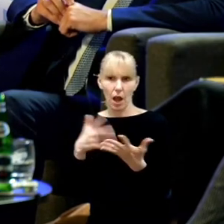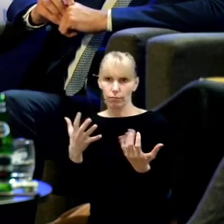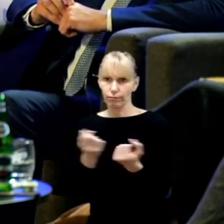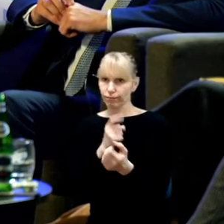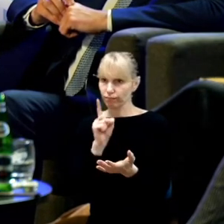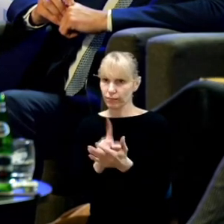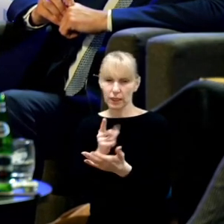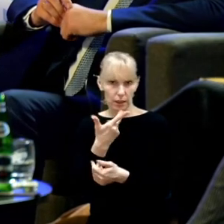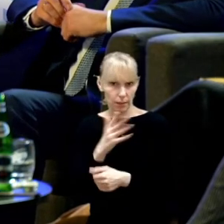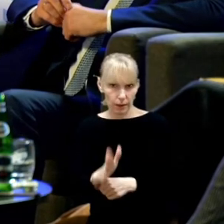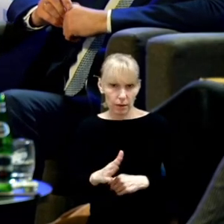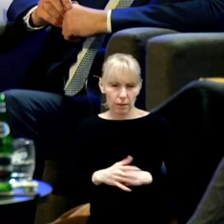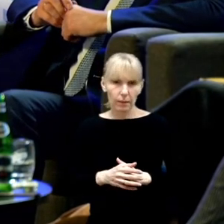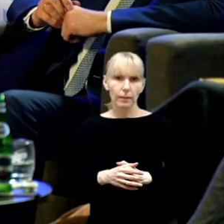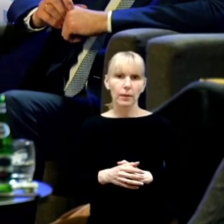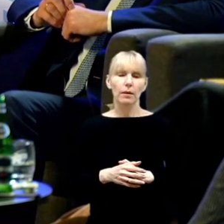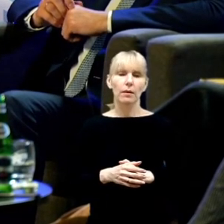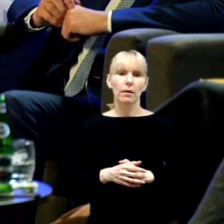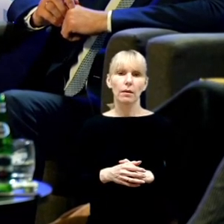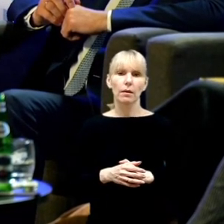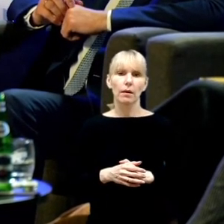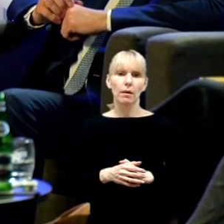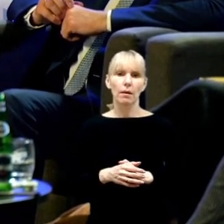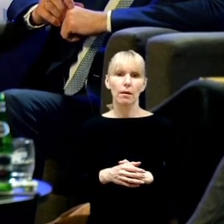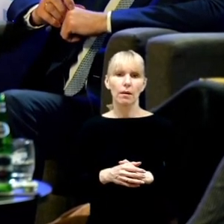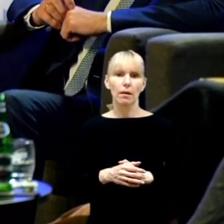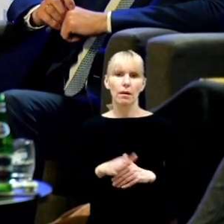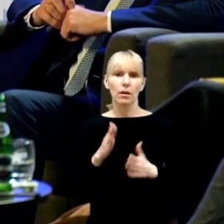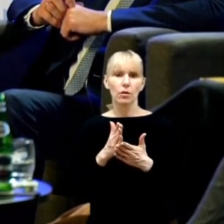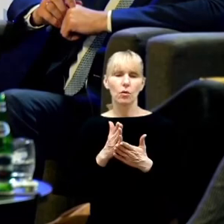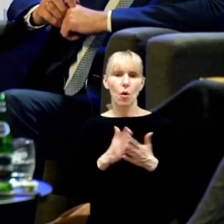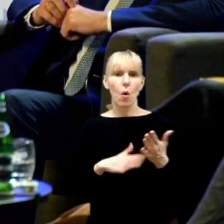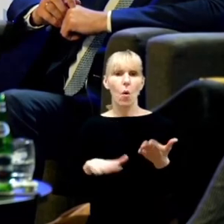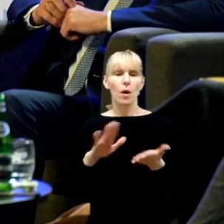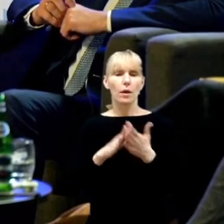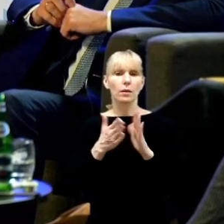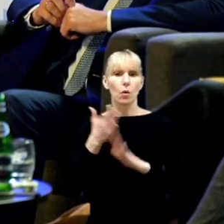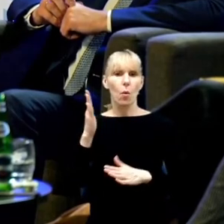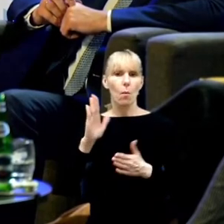z całą pewnością działając na rynku budowlanym mycie Państwo też, macie takie podobne doświadczenia,